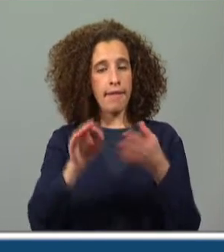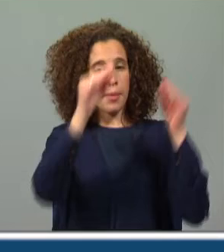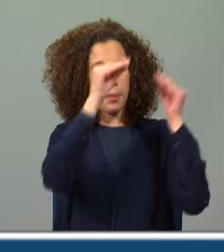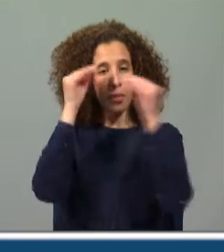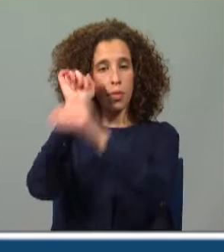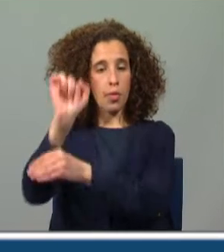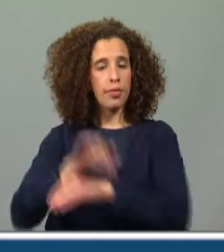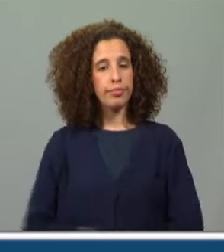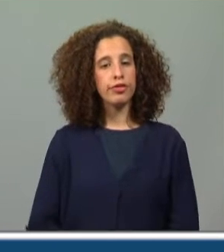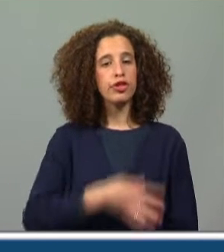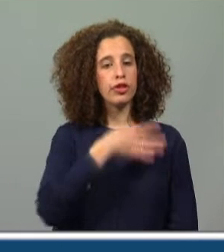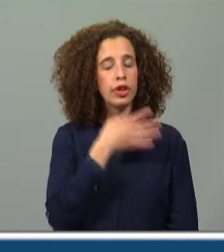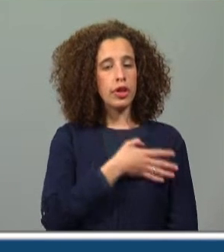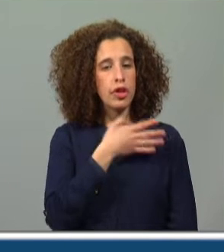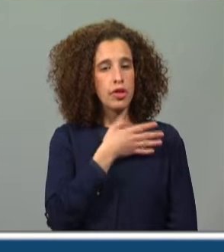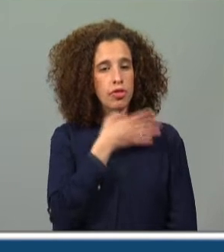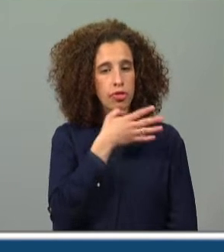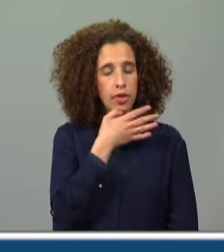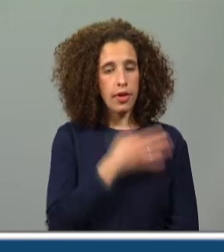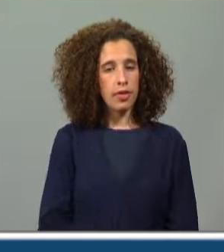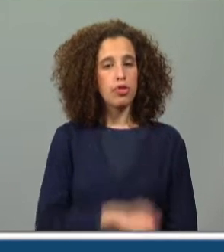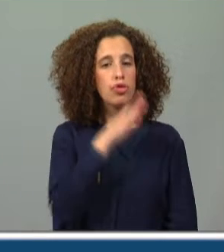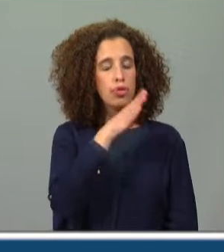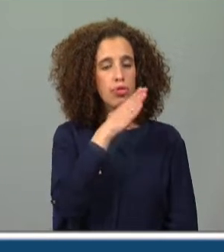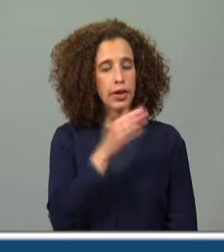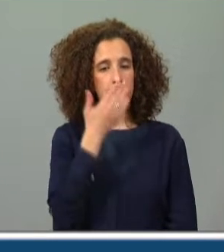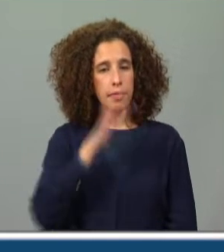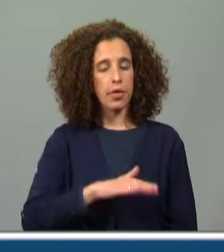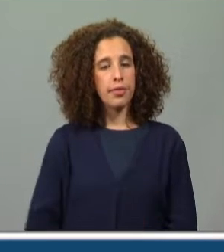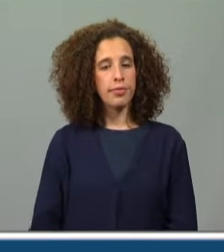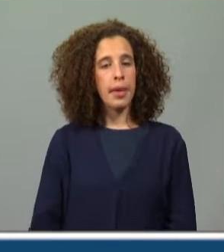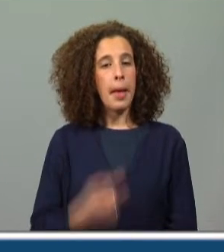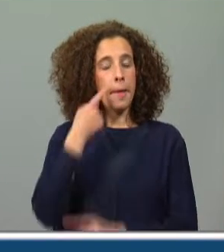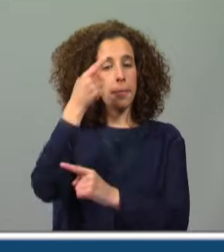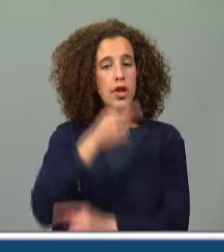personagem descreve e justifica a sua atitude apresenta a justificações 性格描述並證明了他的態度提出了理由